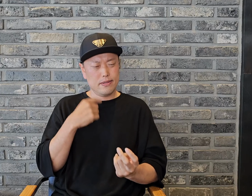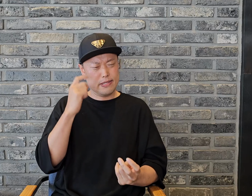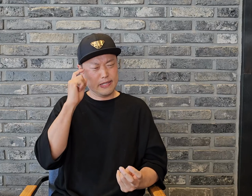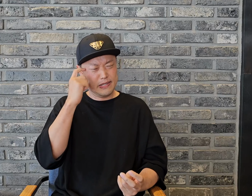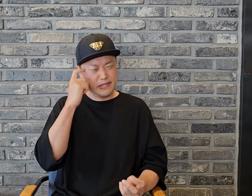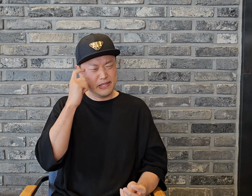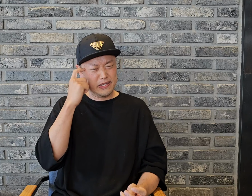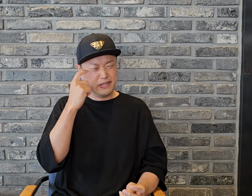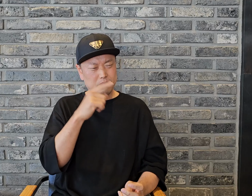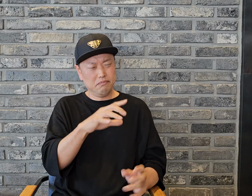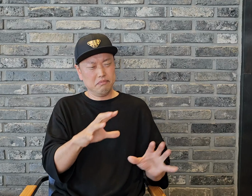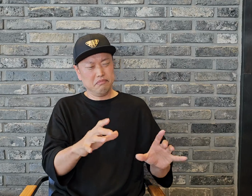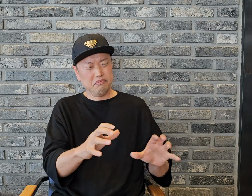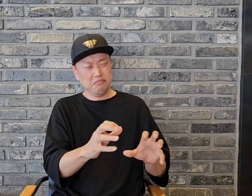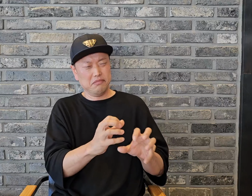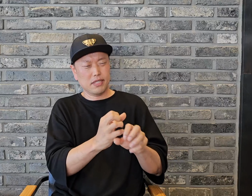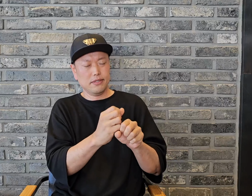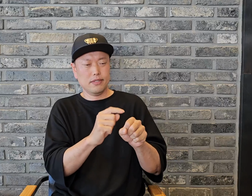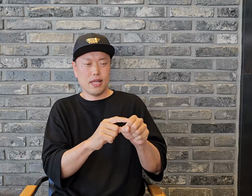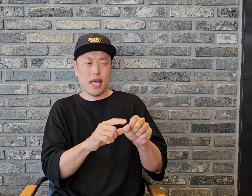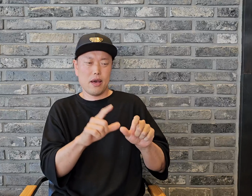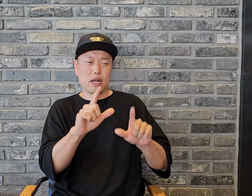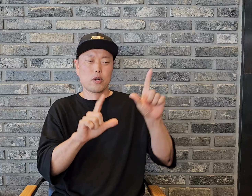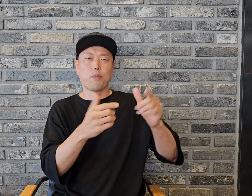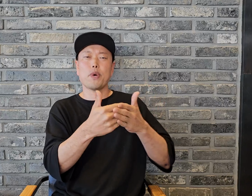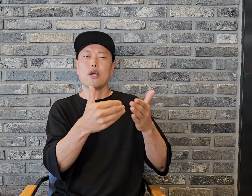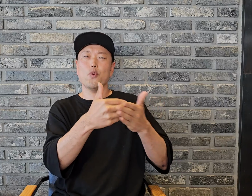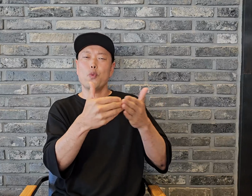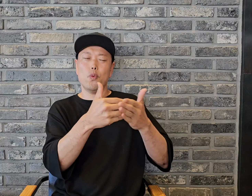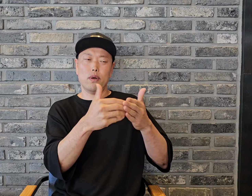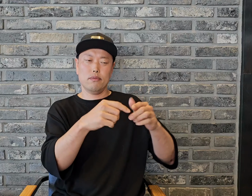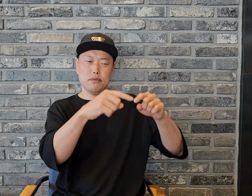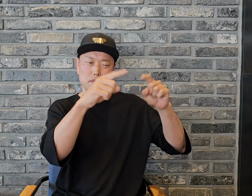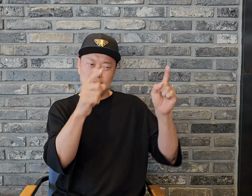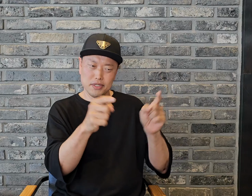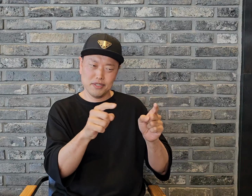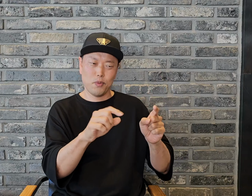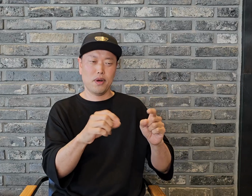, die nicht über gute Koreanischkenntnisse verfügen. Selbst wenn man Kunst macht, wenn man Herz sagt,